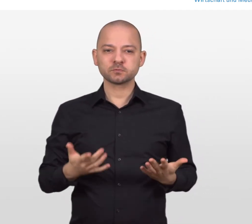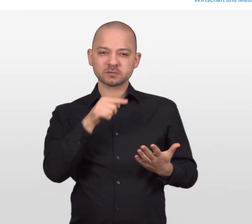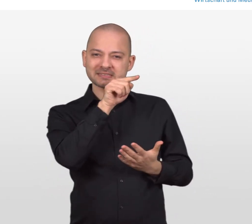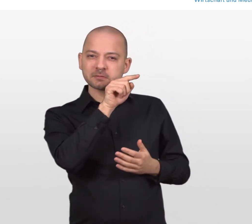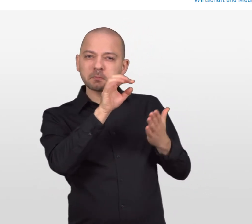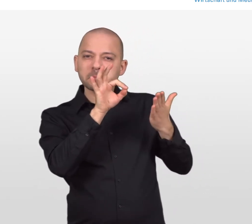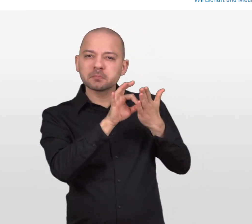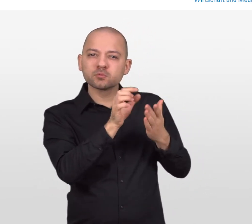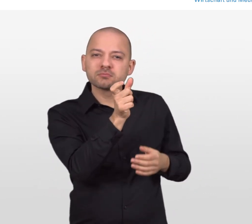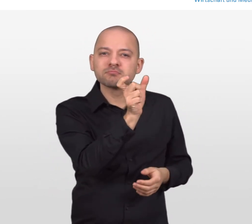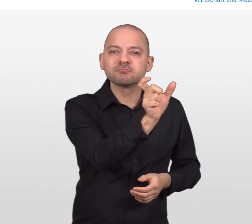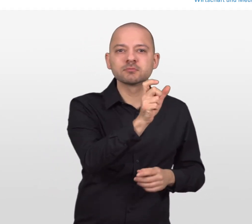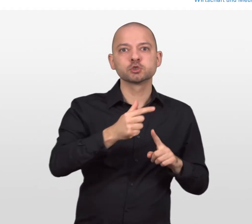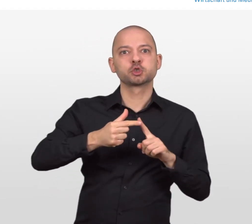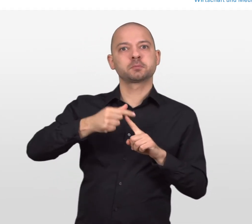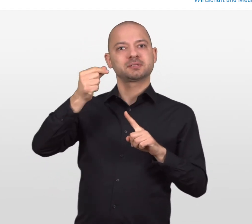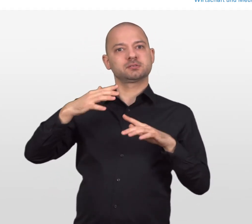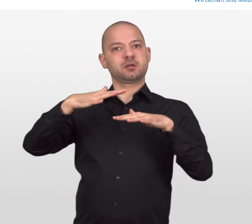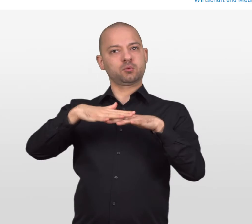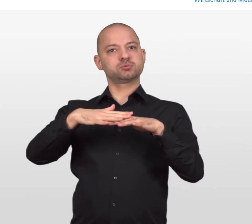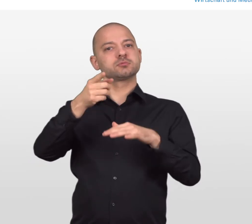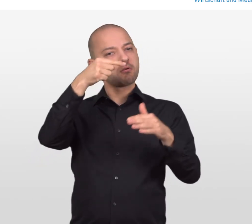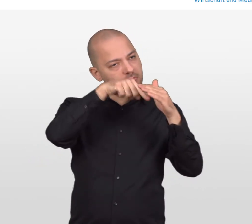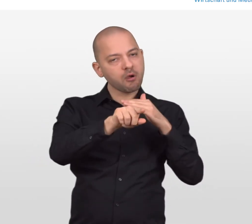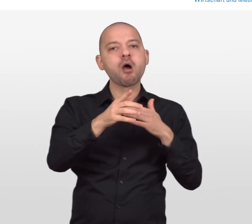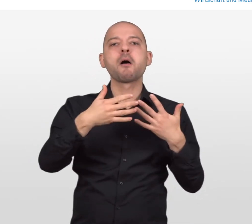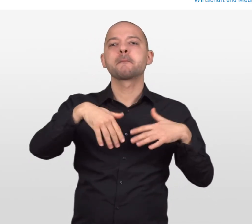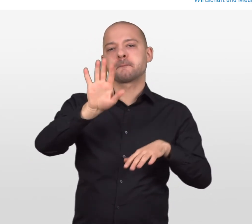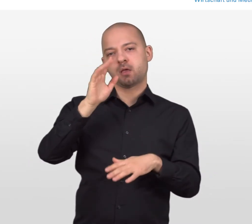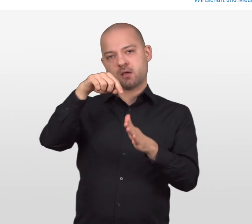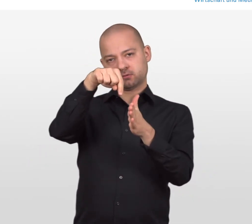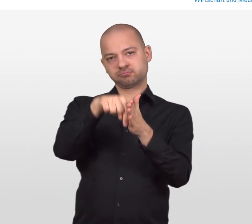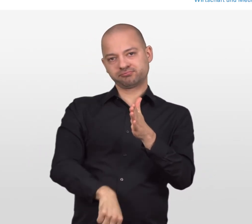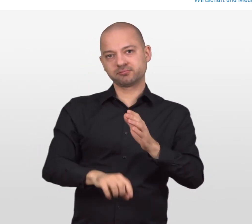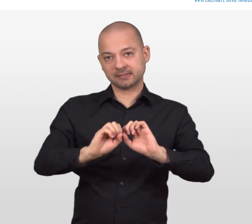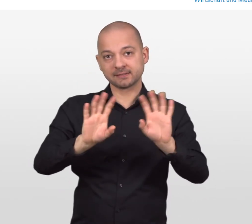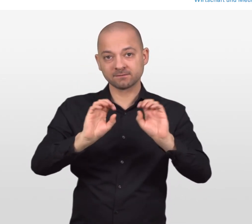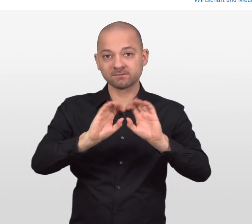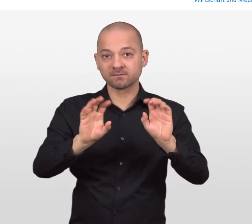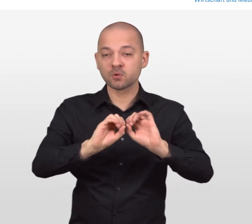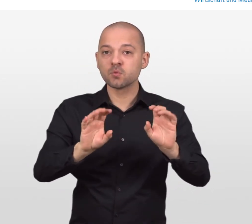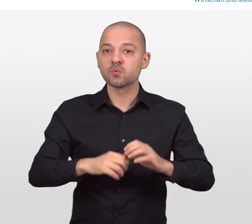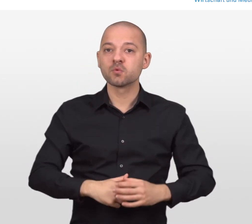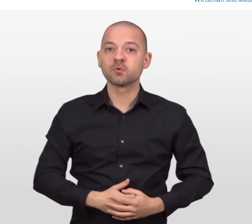Unter dem Punkt „Spitzencluster“ erfahren Sie mehr darüber.